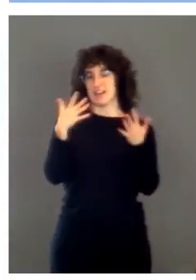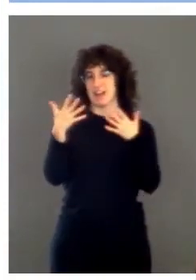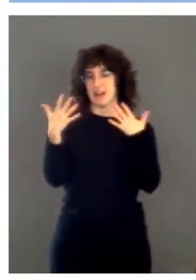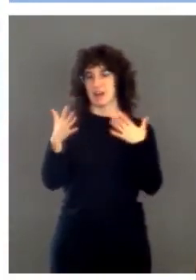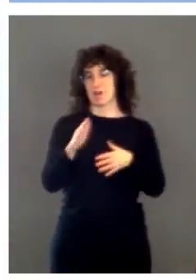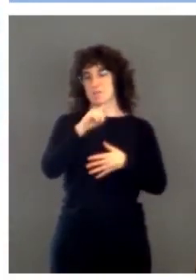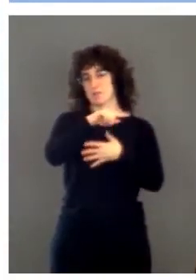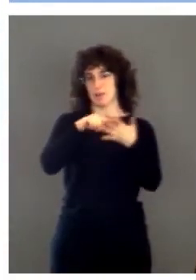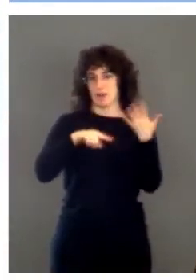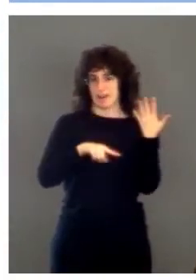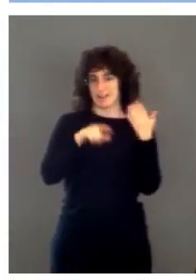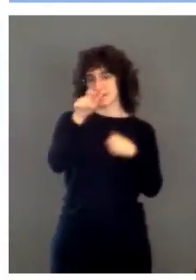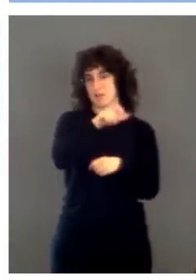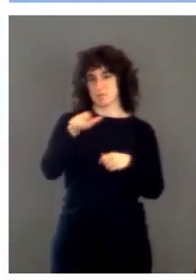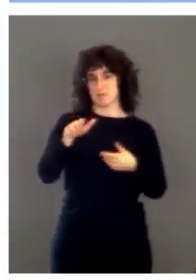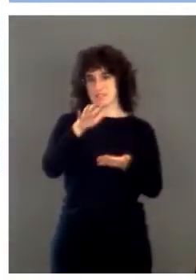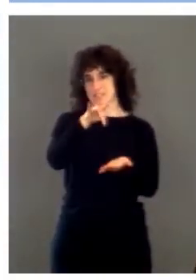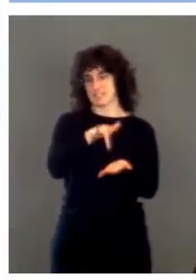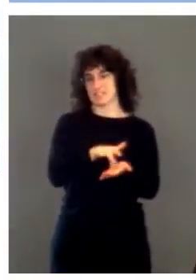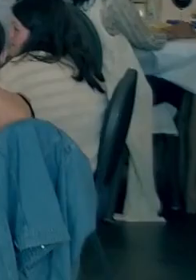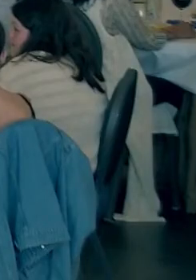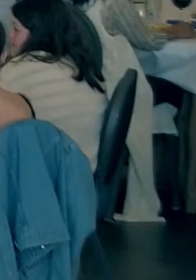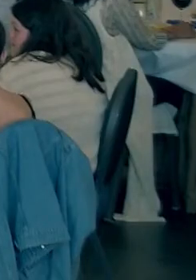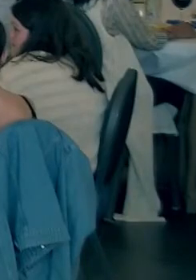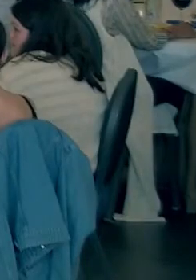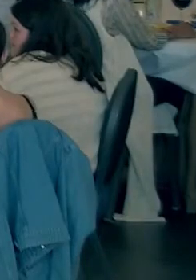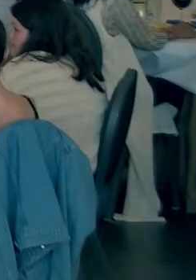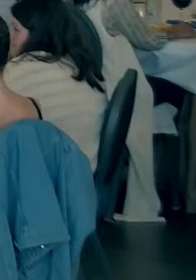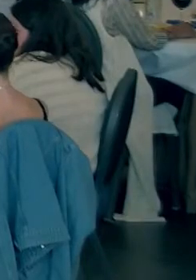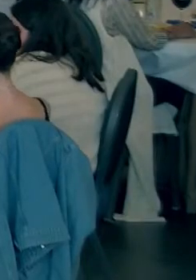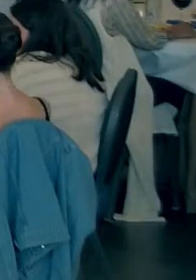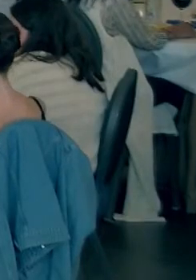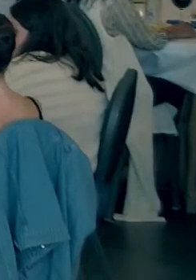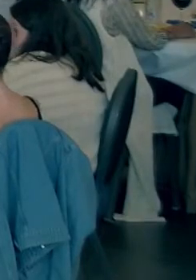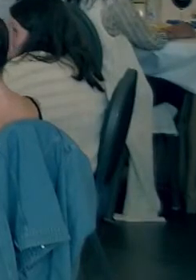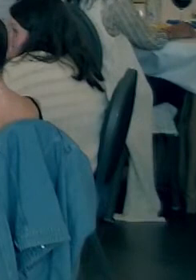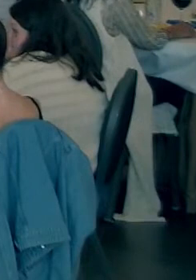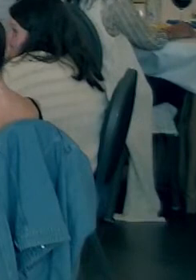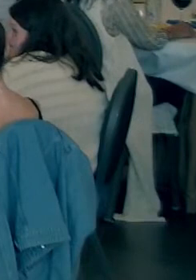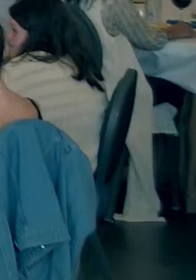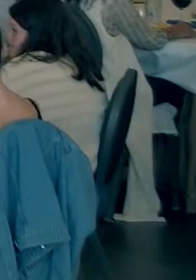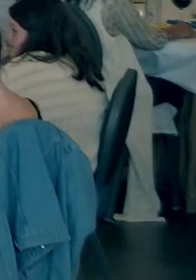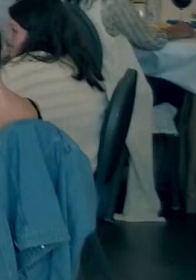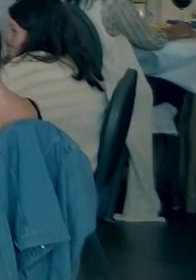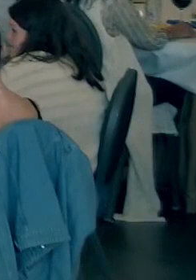Música Aplausos..